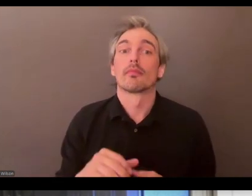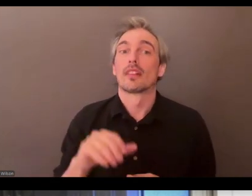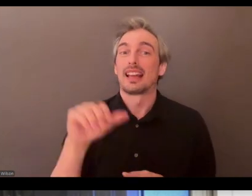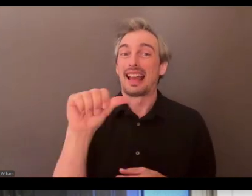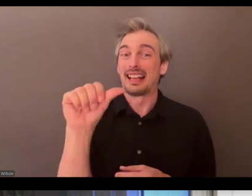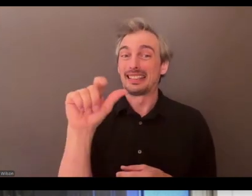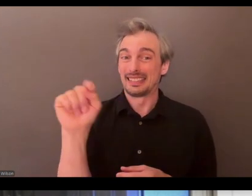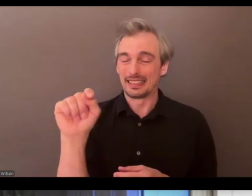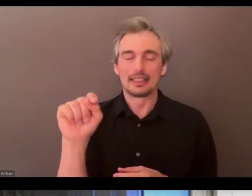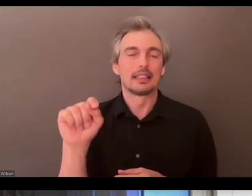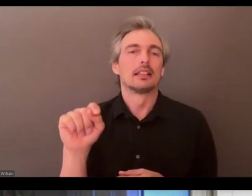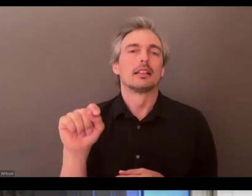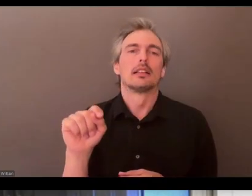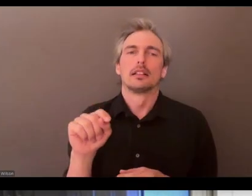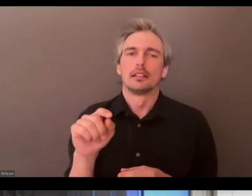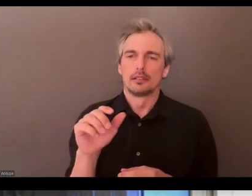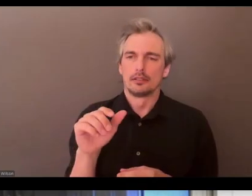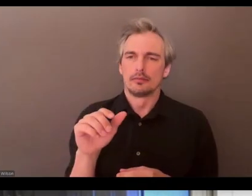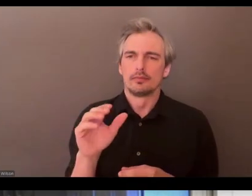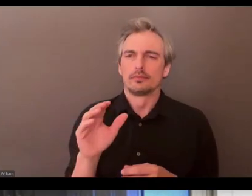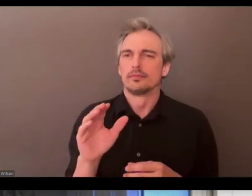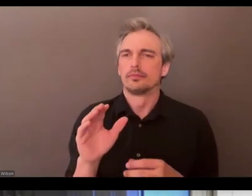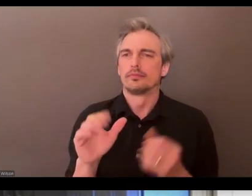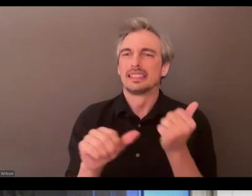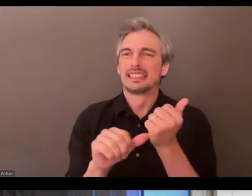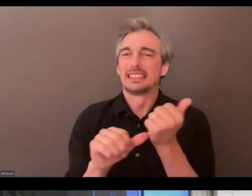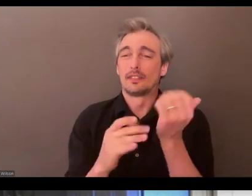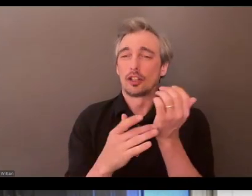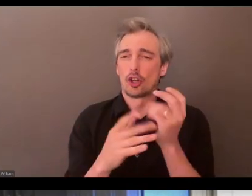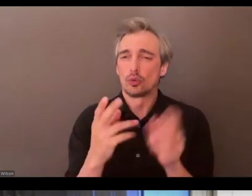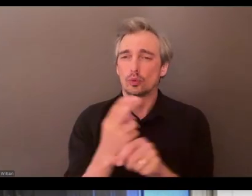いるため、ダッシュボ ードを使いにくいと感じることがよくあります。